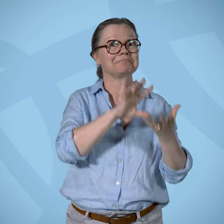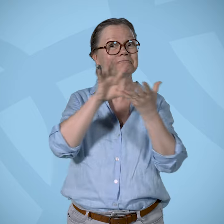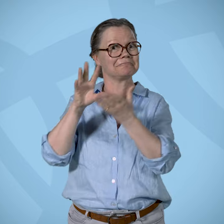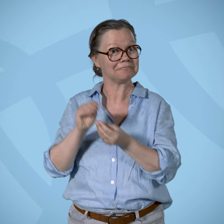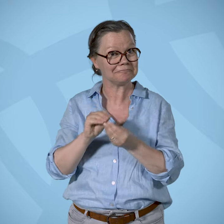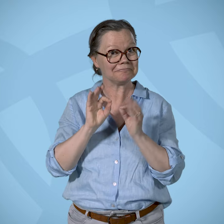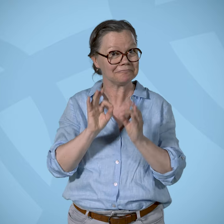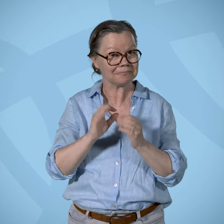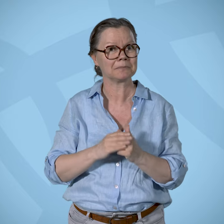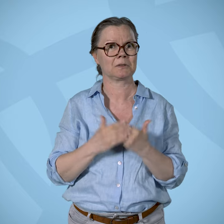Tässä kaikki.